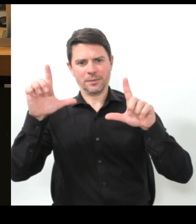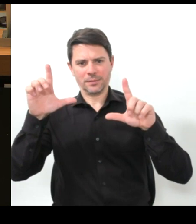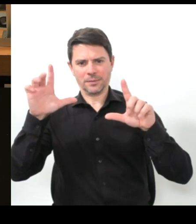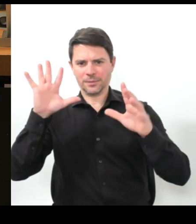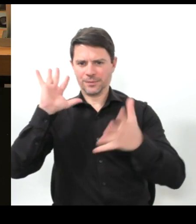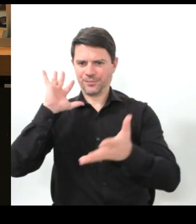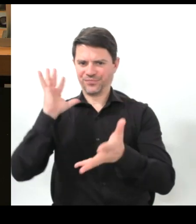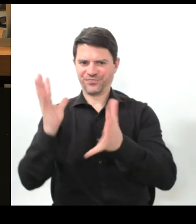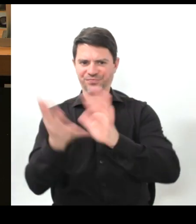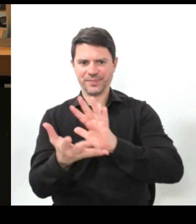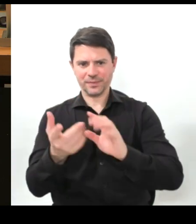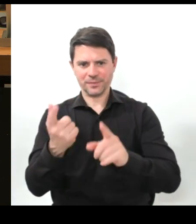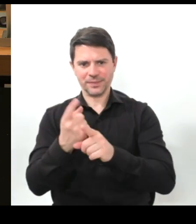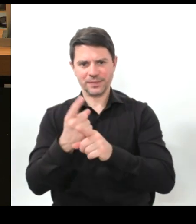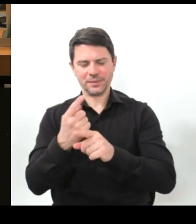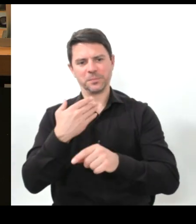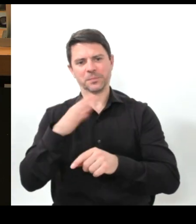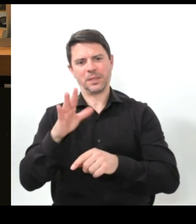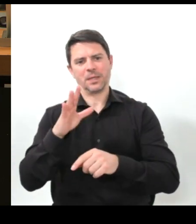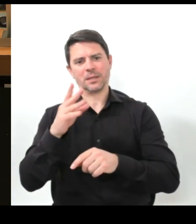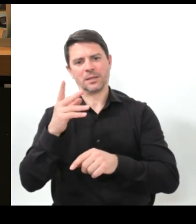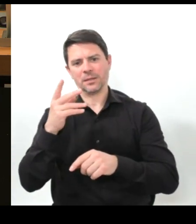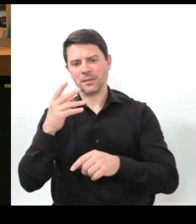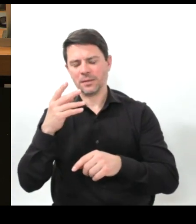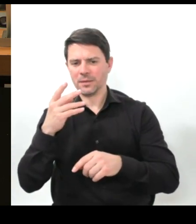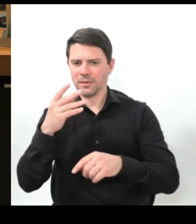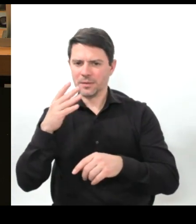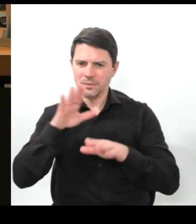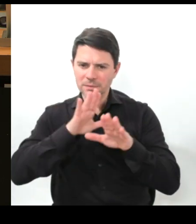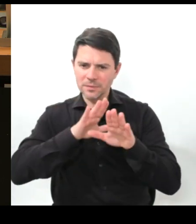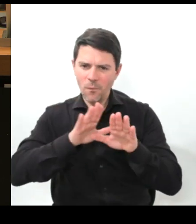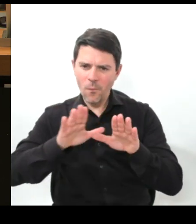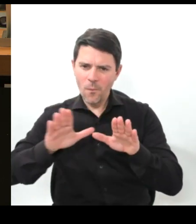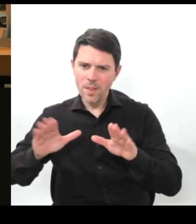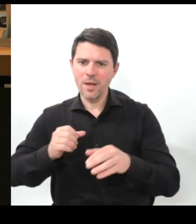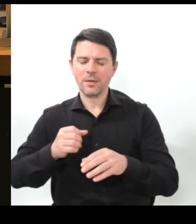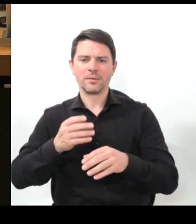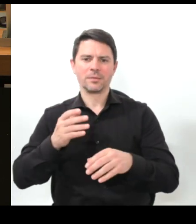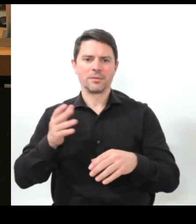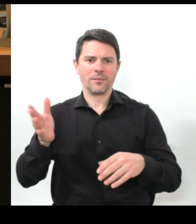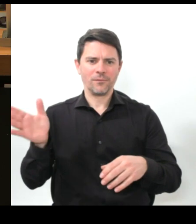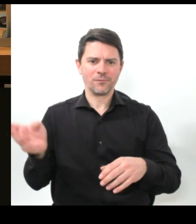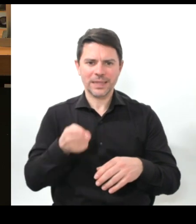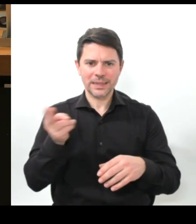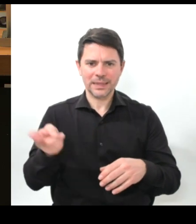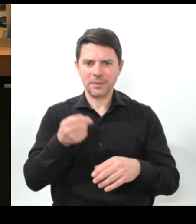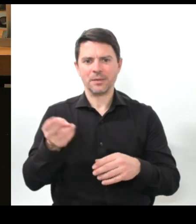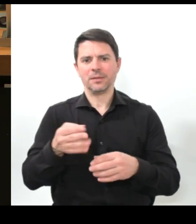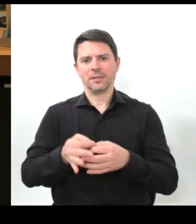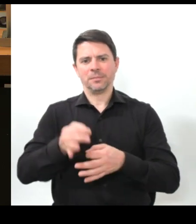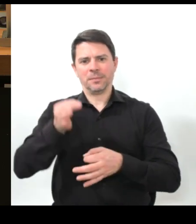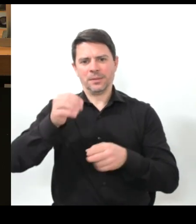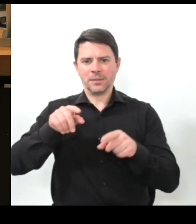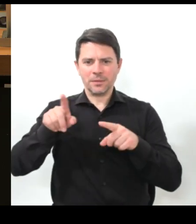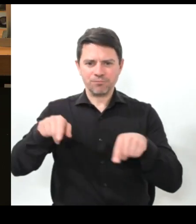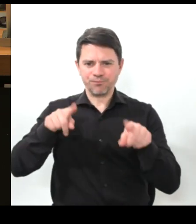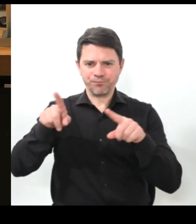Energienutzung in Berlin unterordnen. Welt unterordnen, Das geht nicht. Man kann im Wege einer Güterabwägung durchaus zum